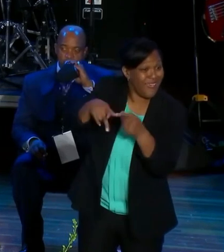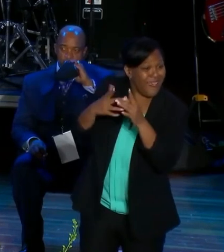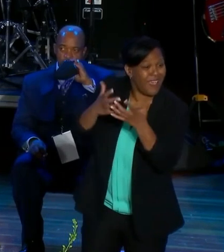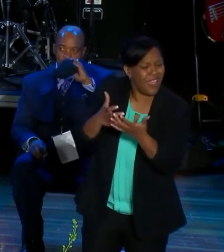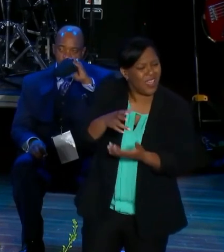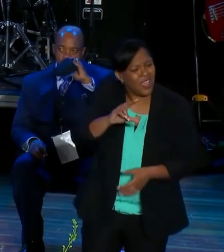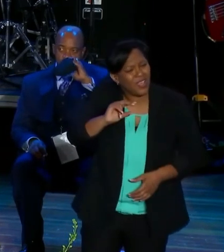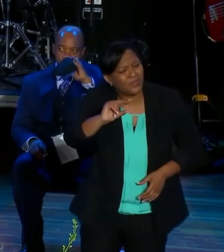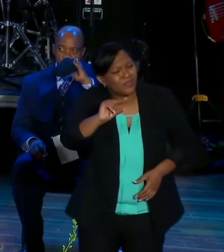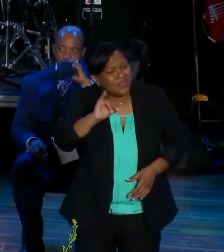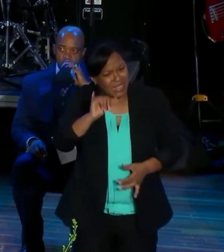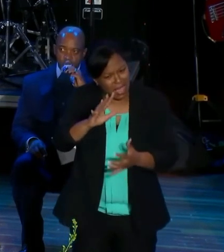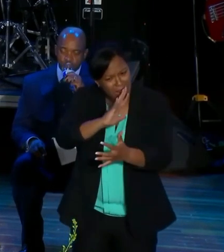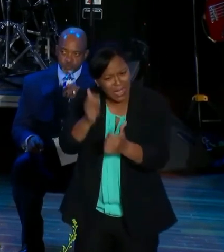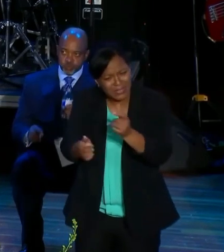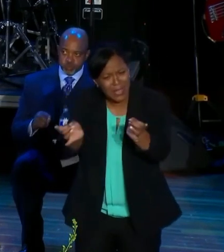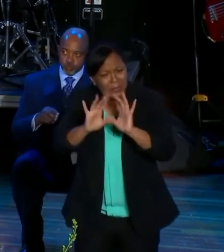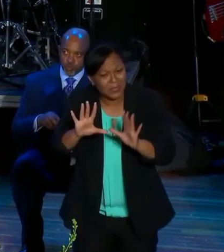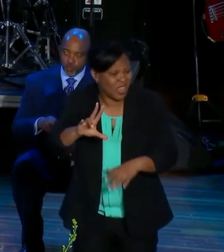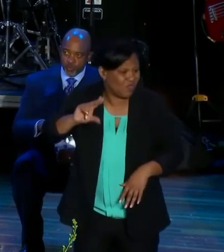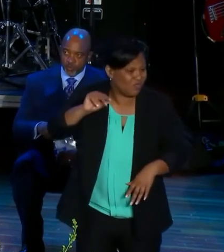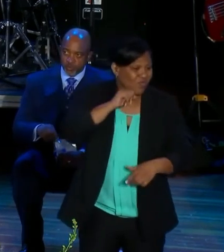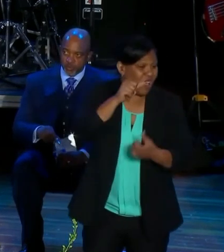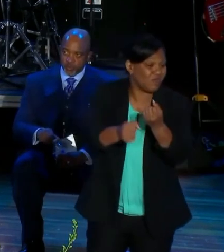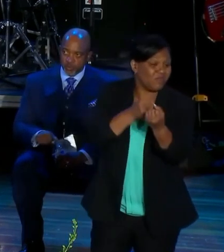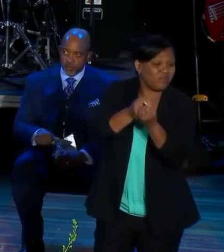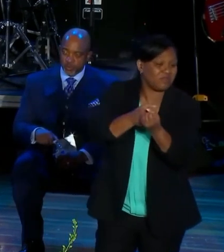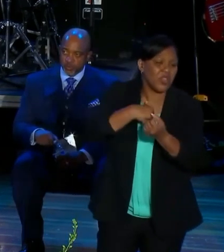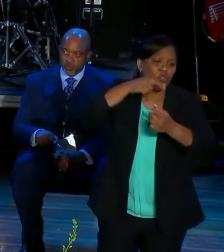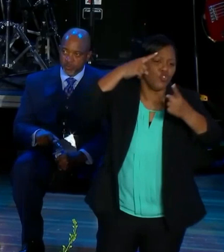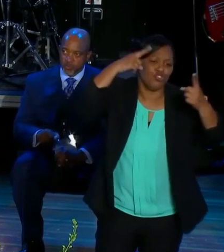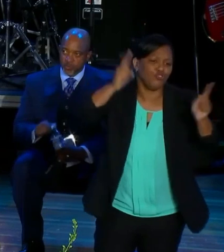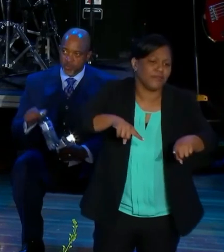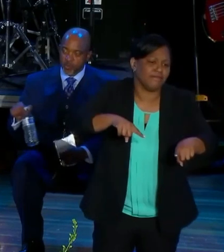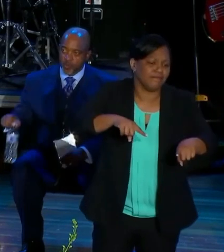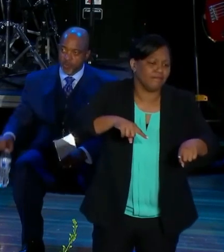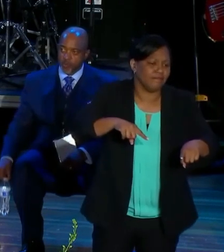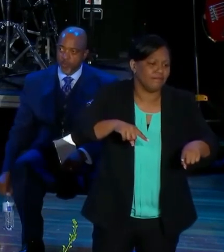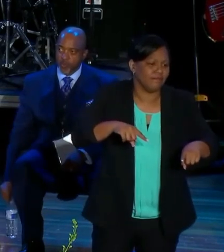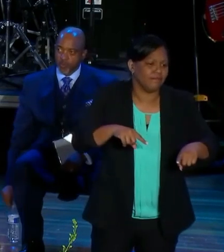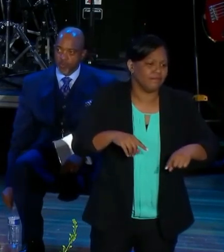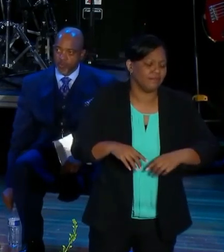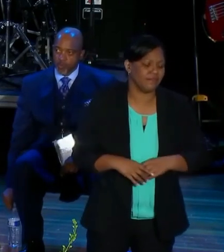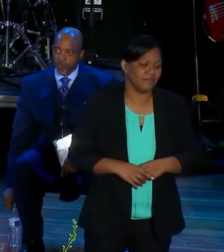Men det som jag vill att vi ska vara medvetna om är att det är en skillnad